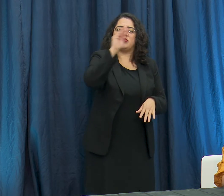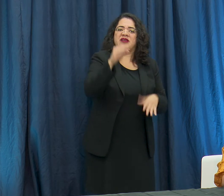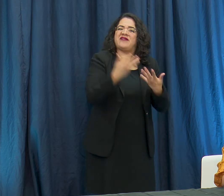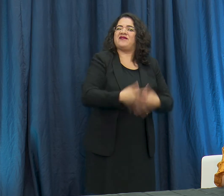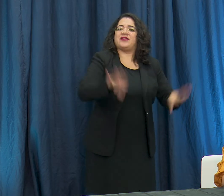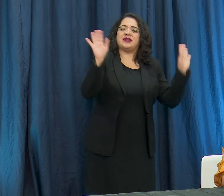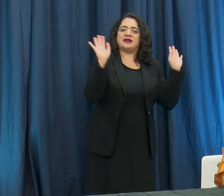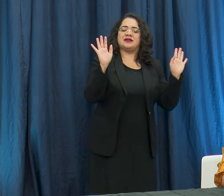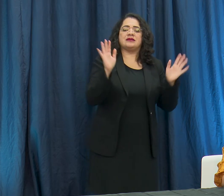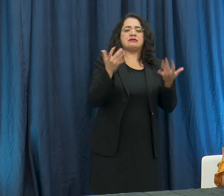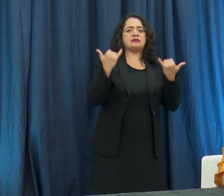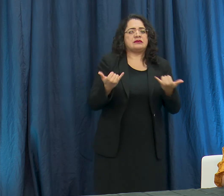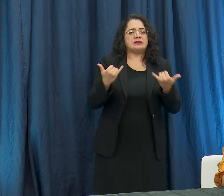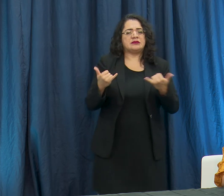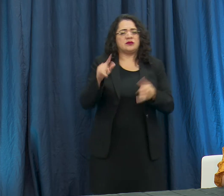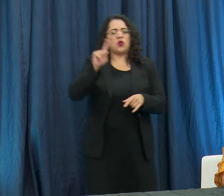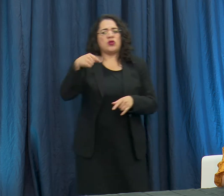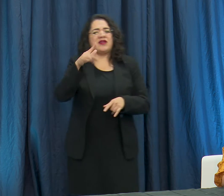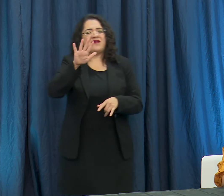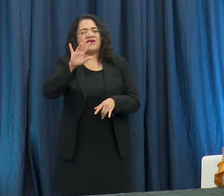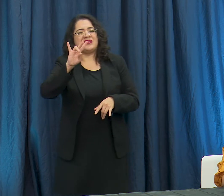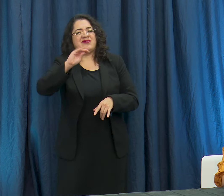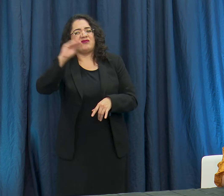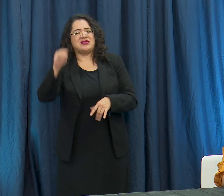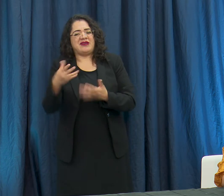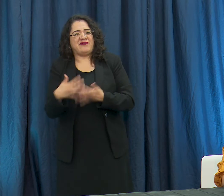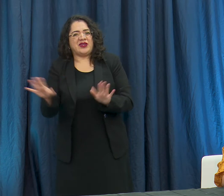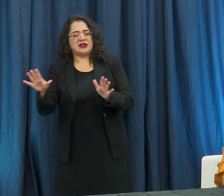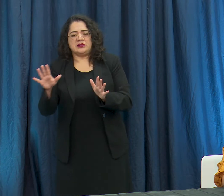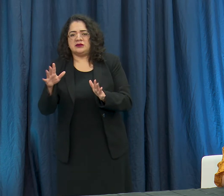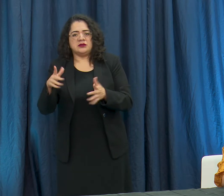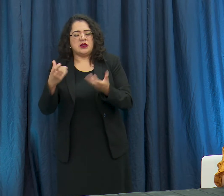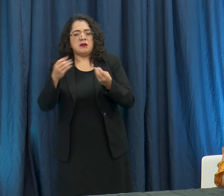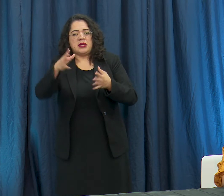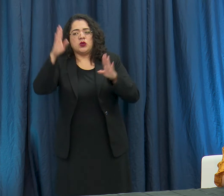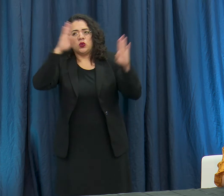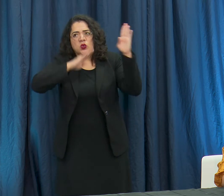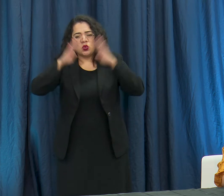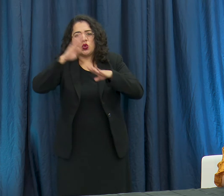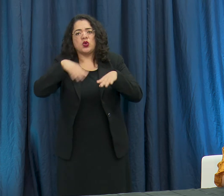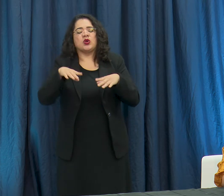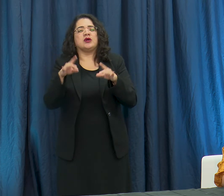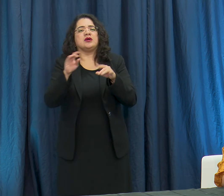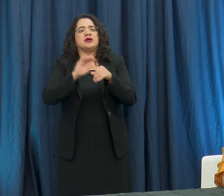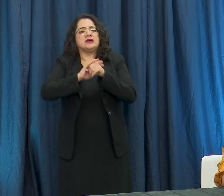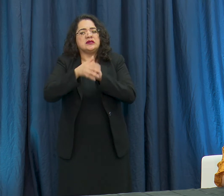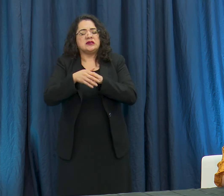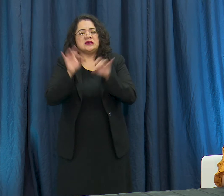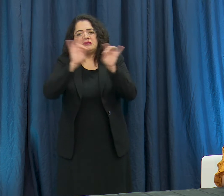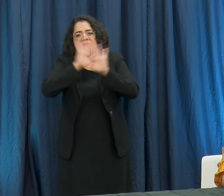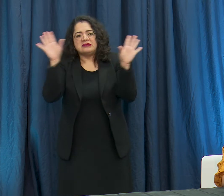batalla contra coronavirus econ little absolute pública por favor SLO in Linea